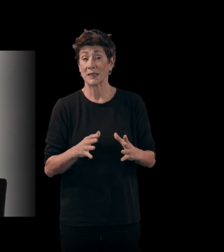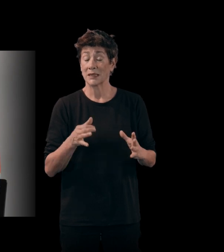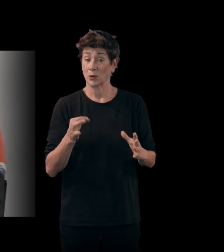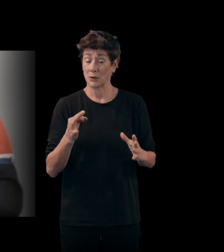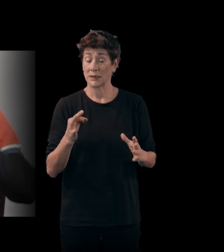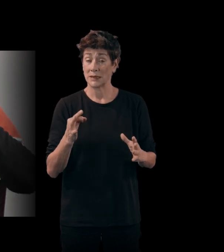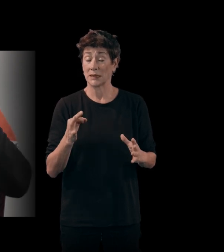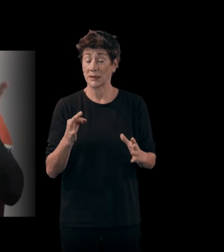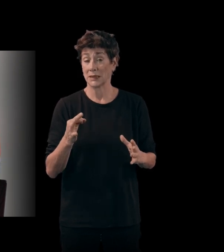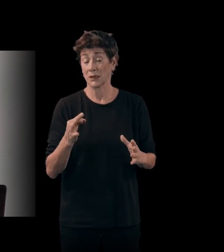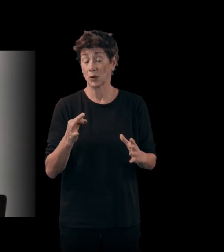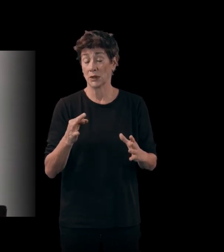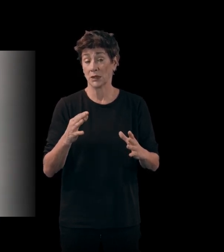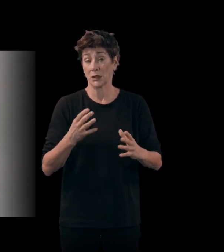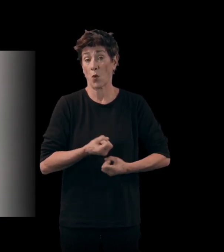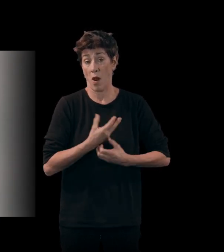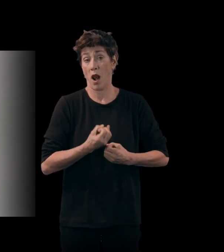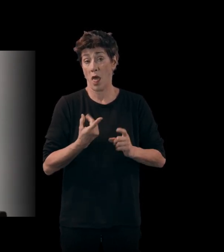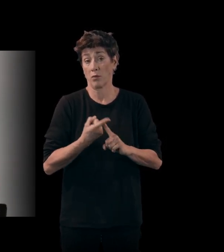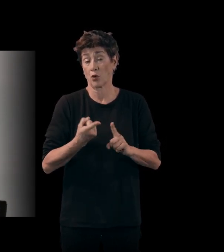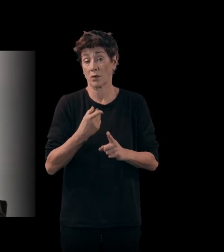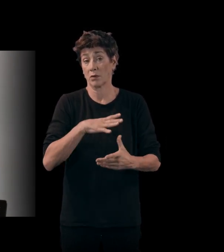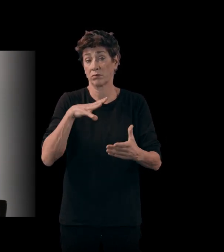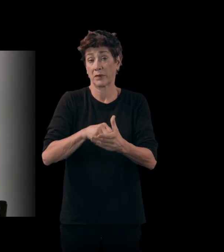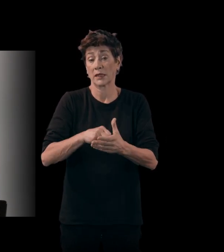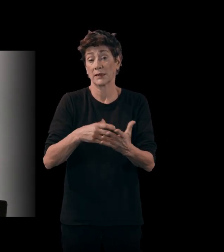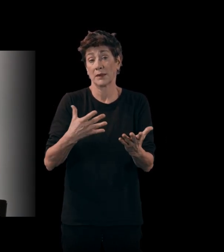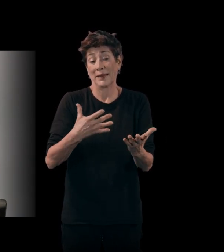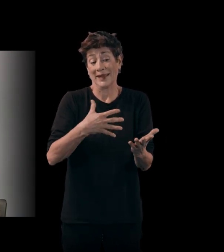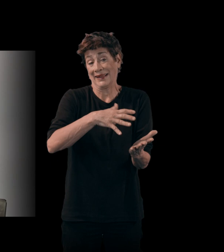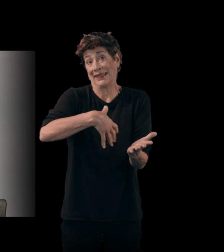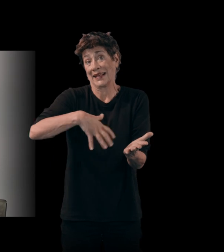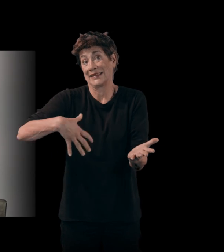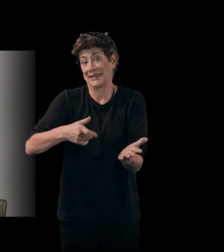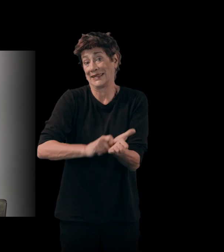très importante. Vu que c’est un texte, tout ce qui est resté dans le texte, ce qui à mon sens reste en tant qu’écrit.